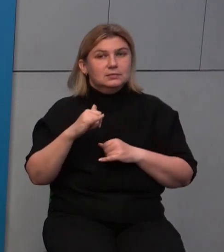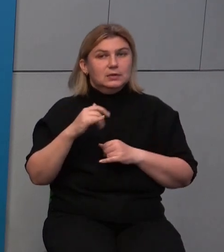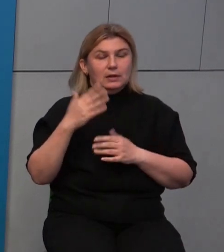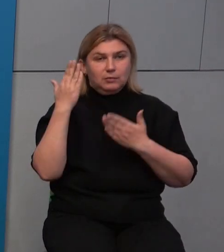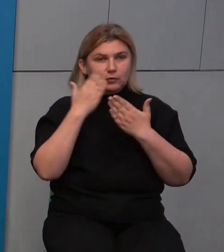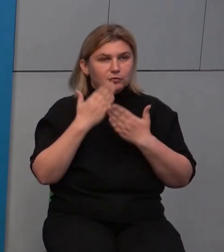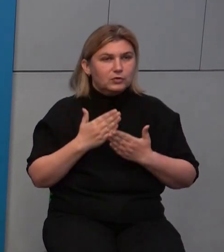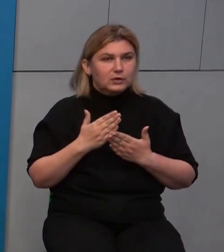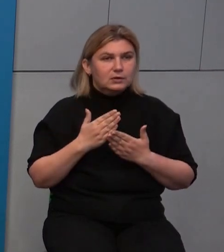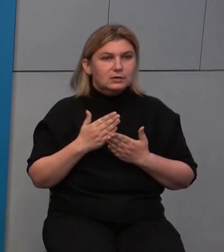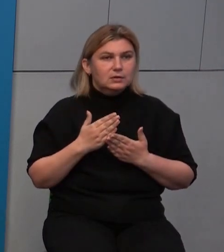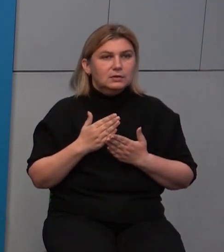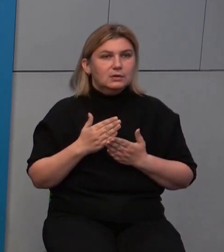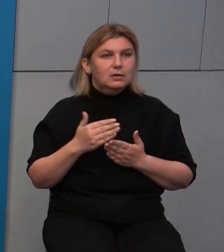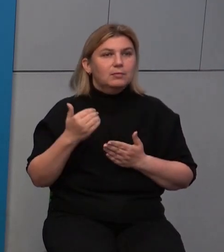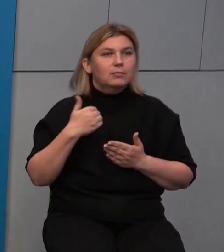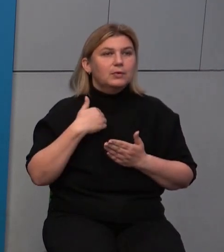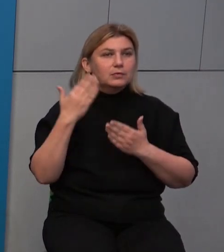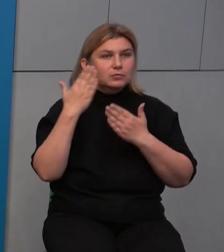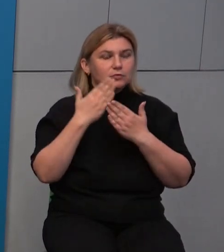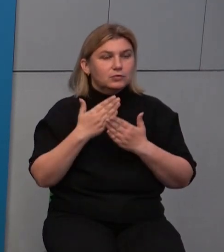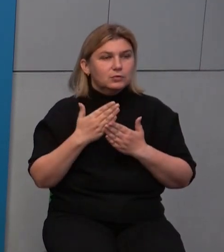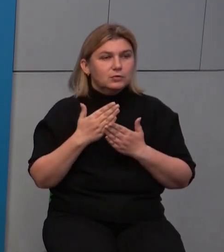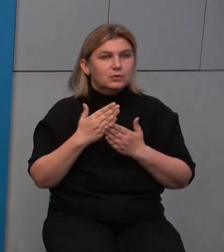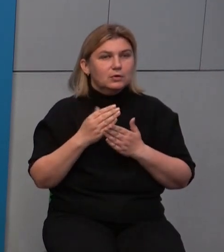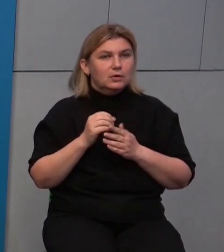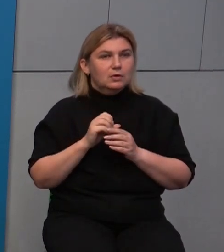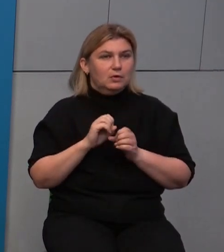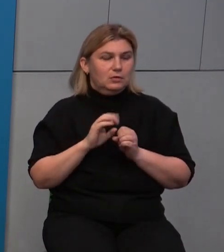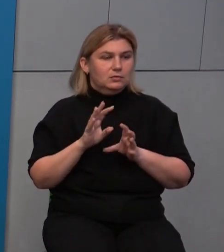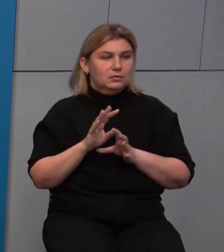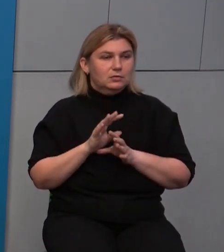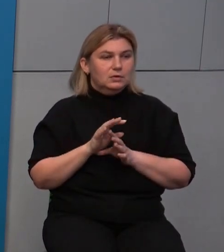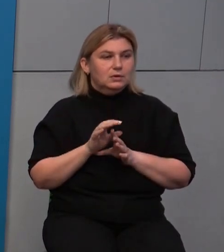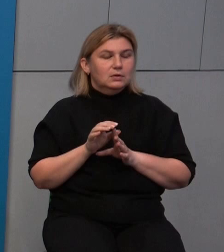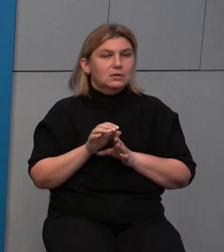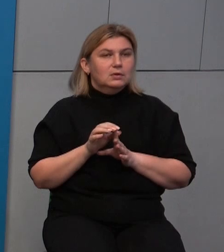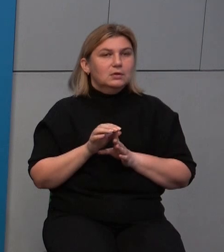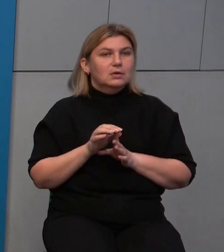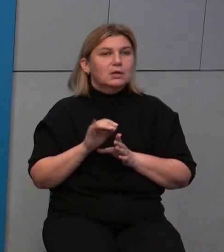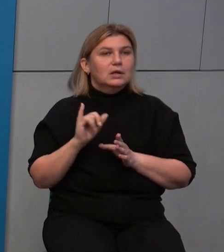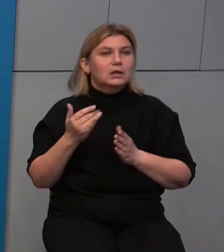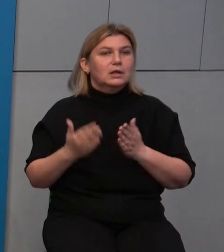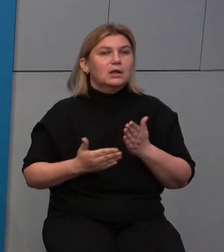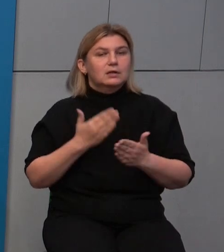Bo był czytany oczywiście w takim kluczu, jaki zaproponowała cenzura.